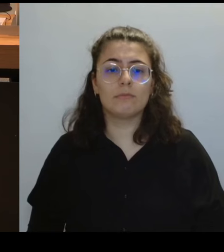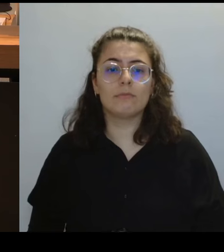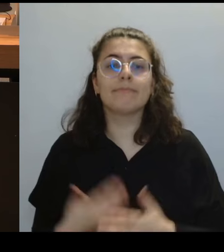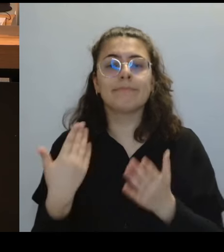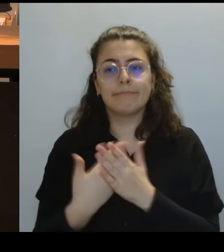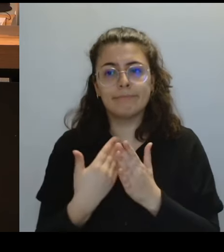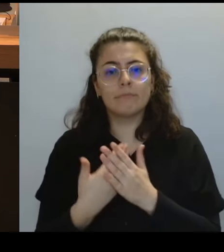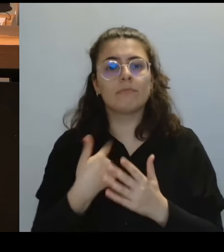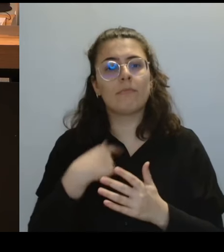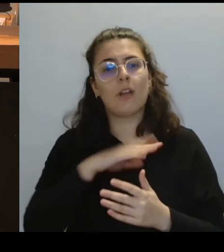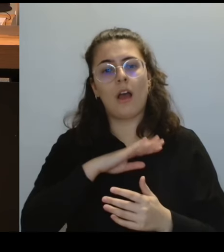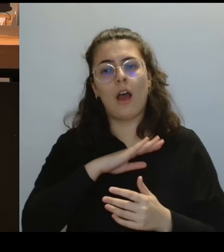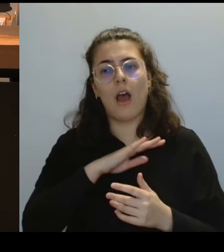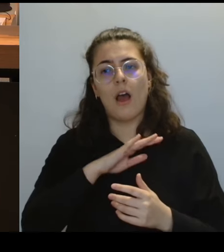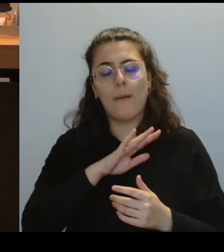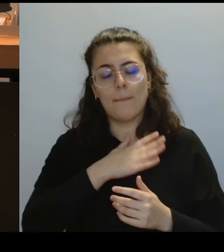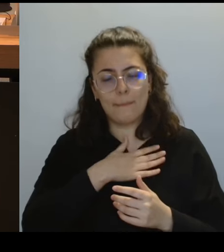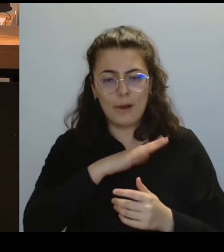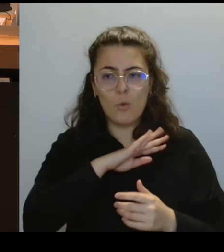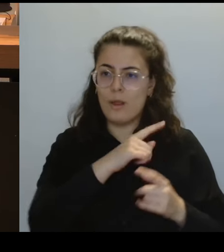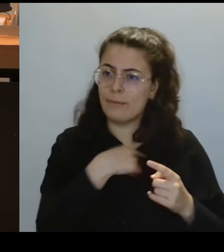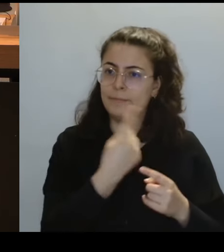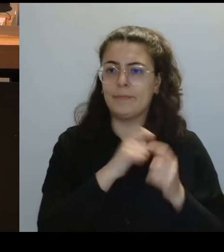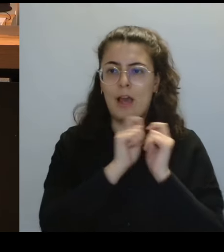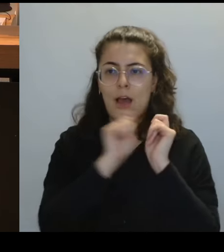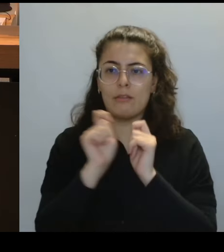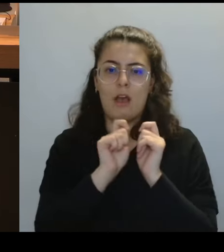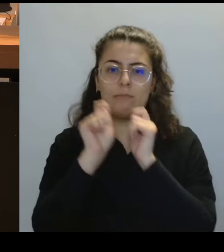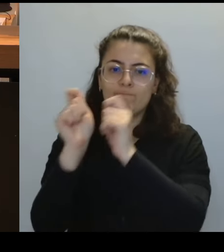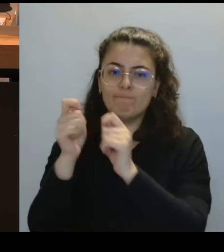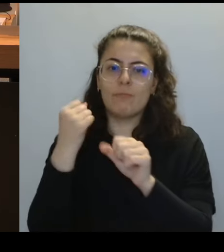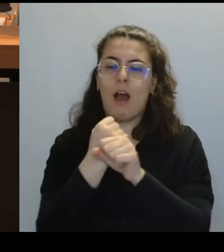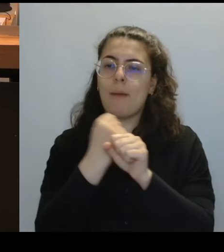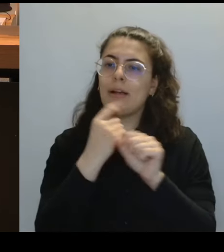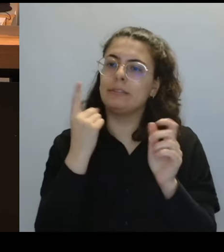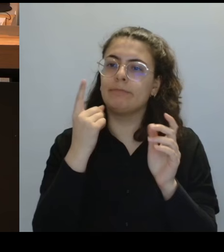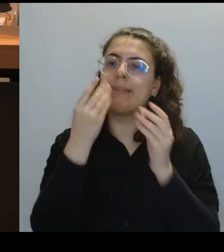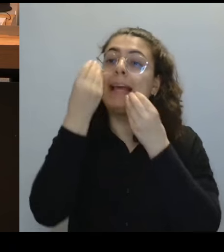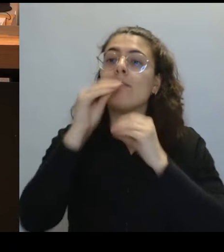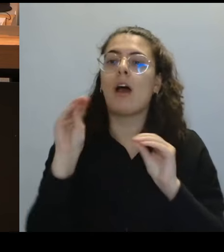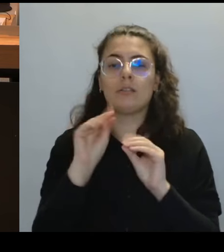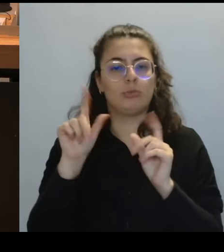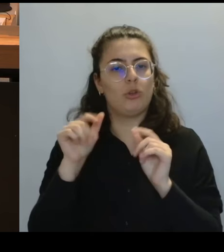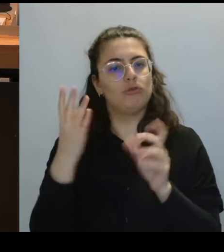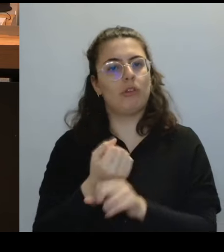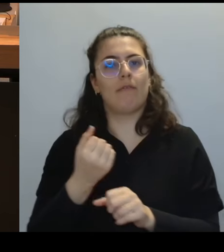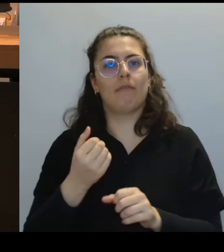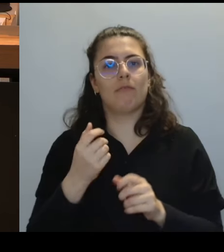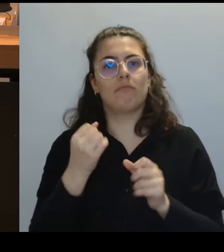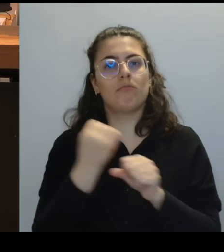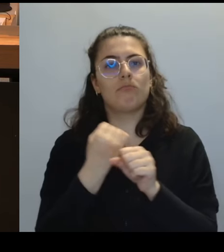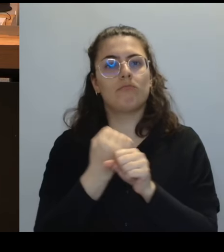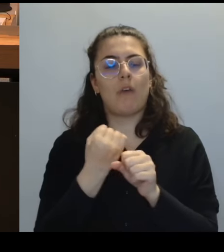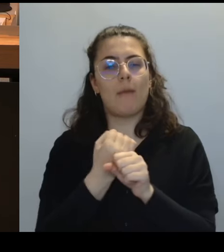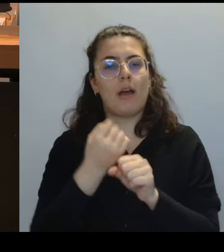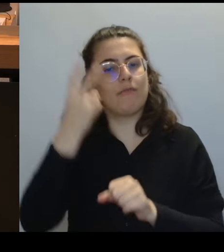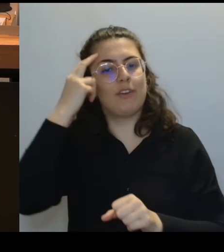damit Sie diese vernünftige Politik machen und endlich keine weiteren Flüchtlinge mehr aufnehmen. Denn wenn man keinen Platz in seiner